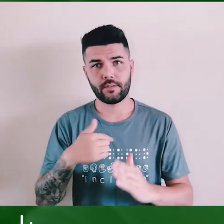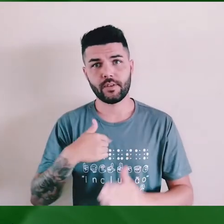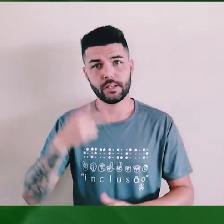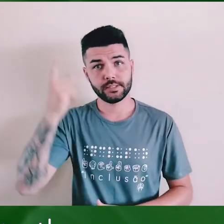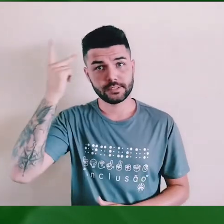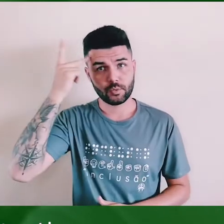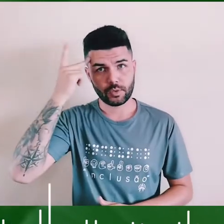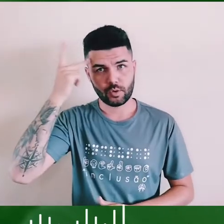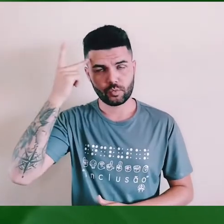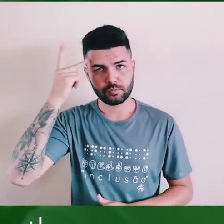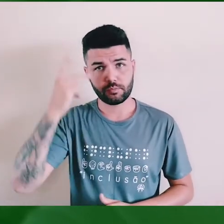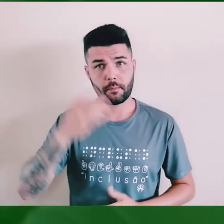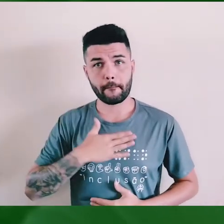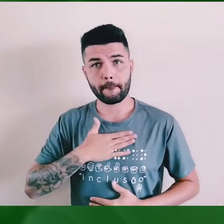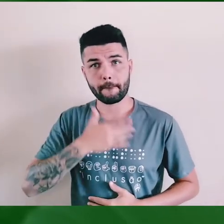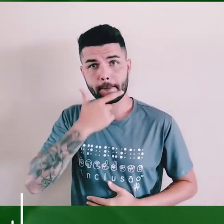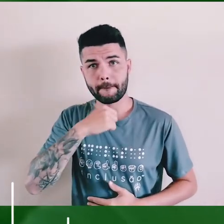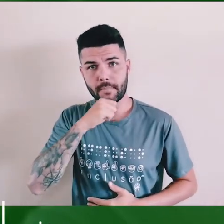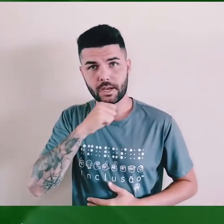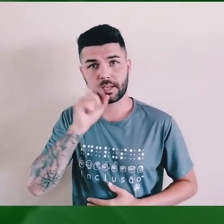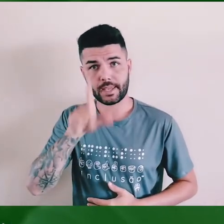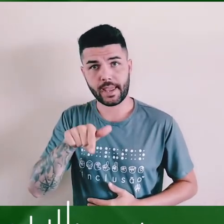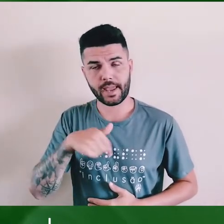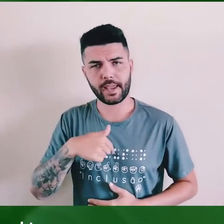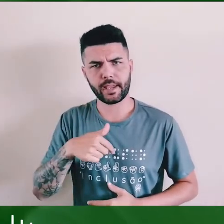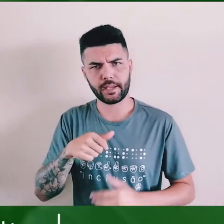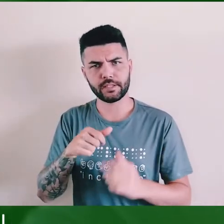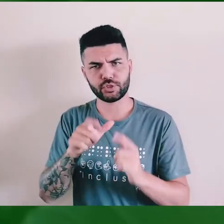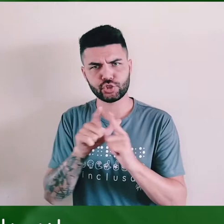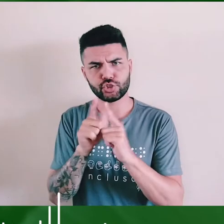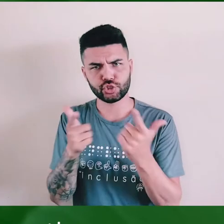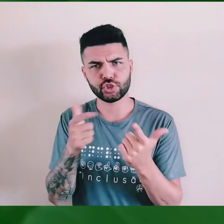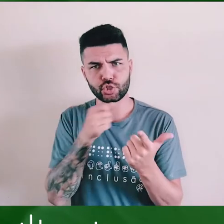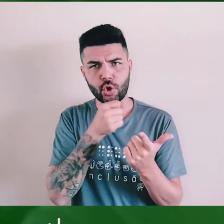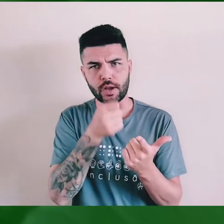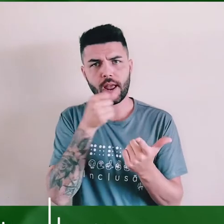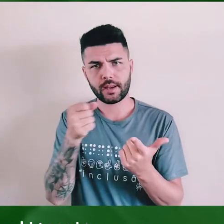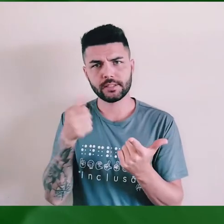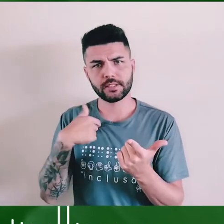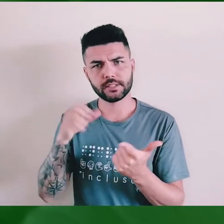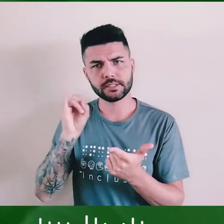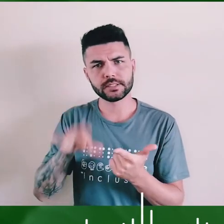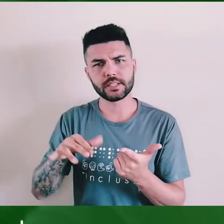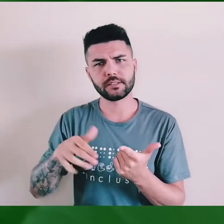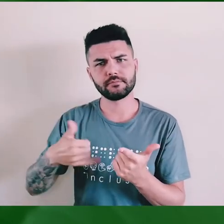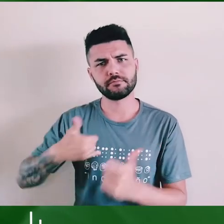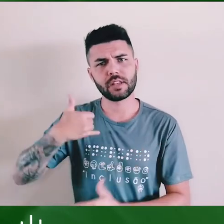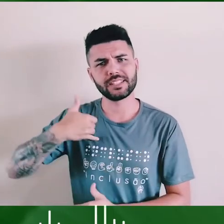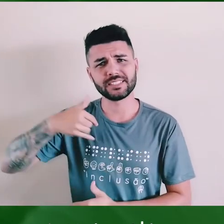de um jornalista que desde quando eu era pequeno, quando eu tinha 7 anos de idade, o meu pai